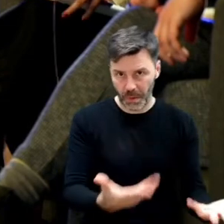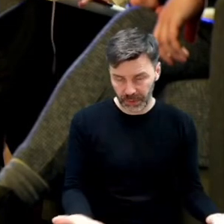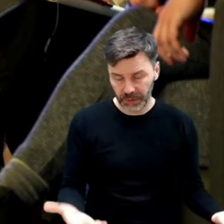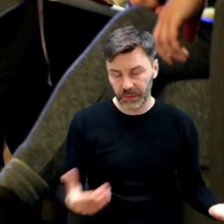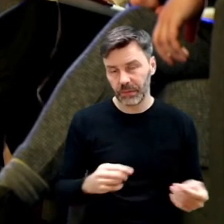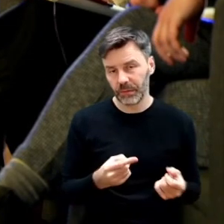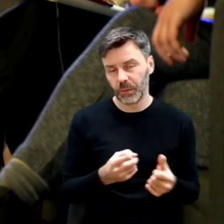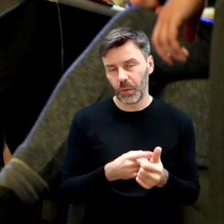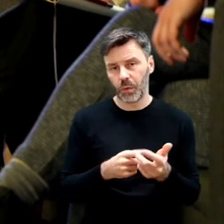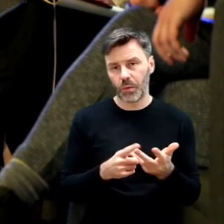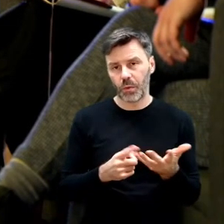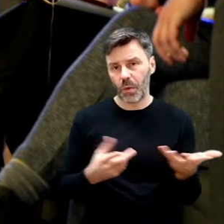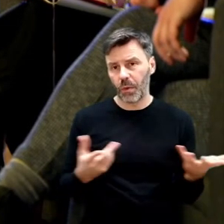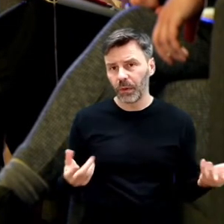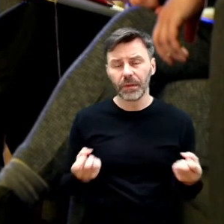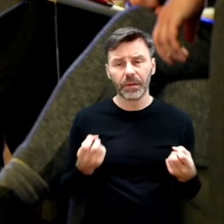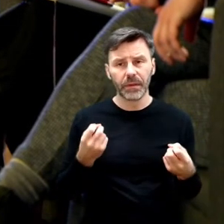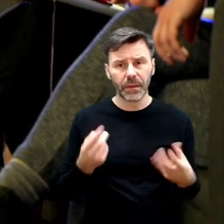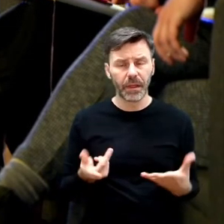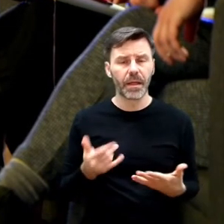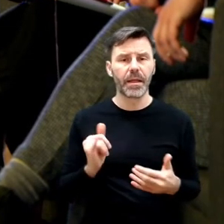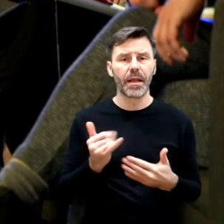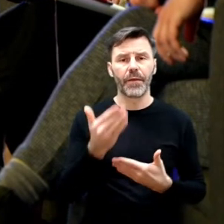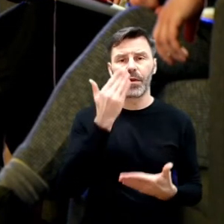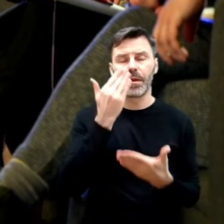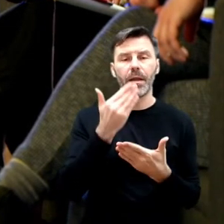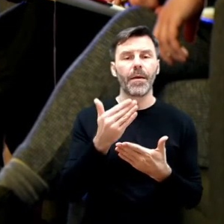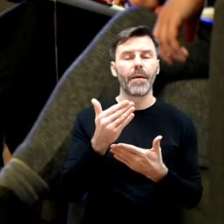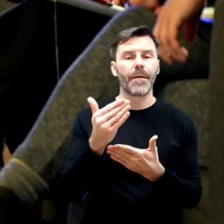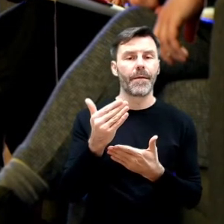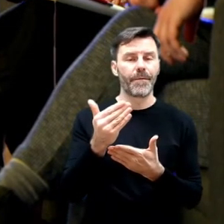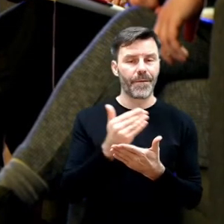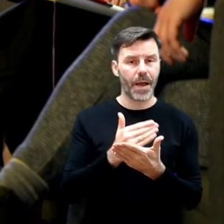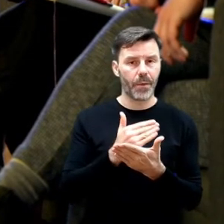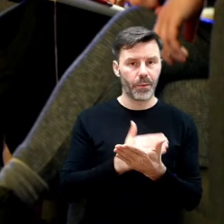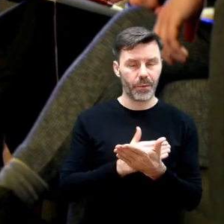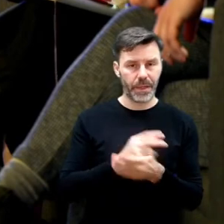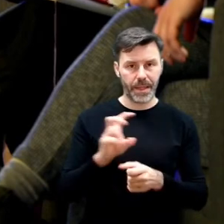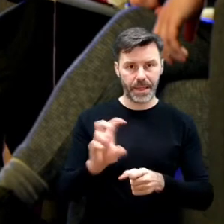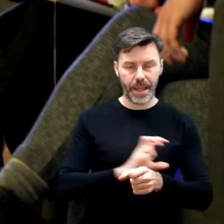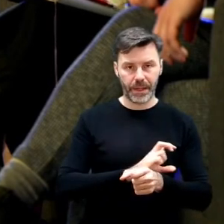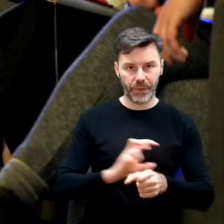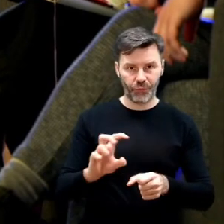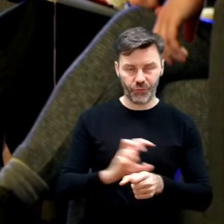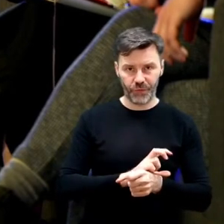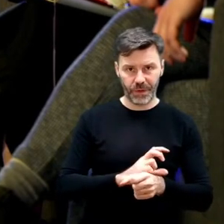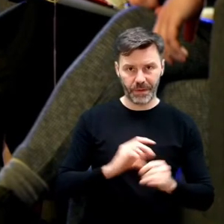No właśnie, jakie te warunki techniczne powinny być w tych budynkach, to bym powiedział, że niestety